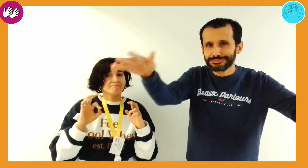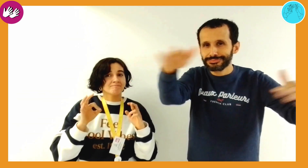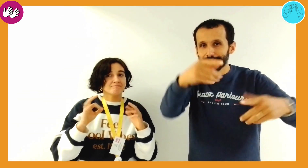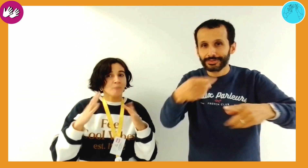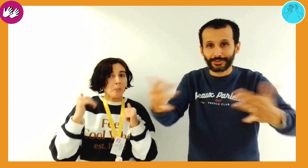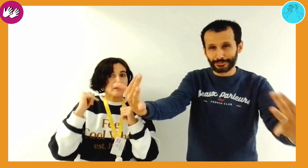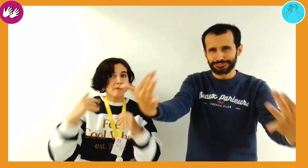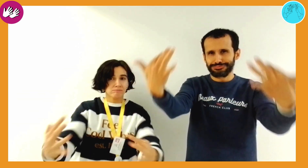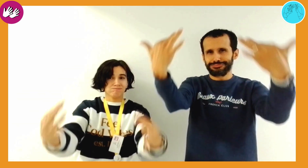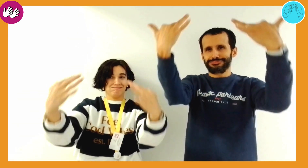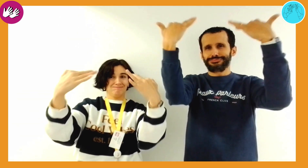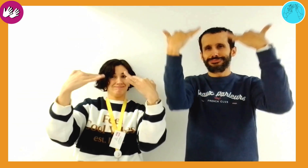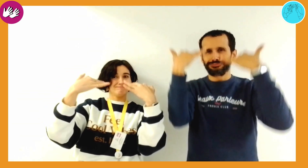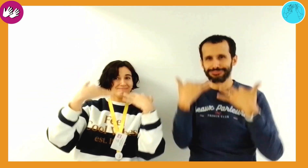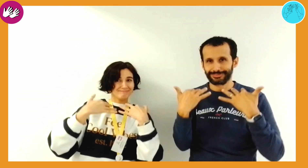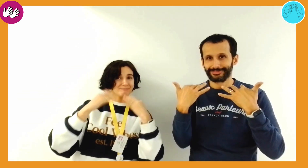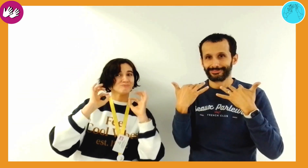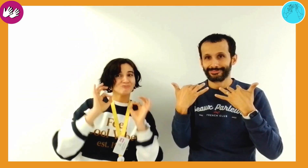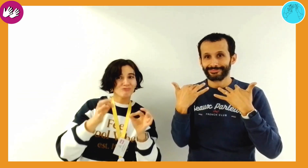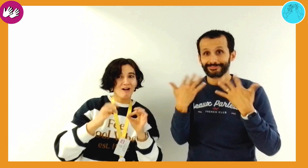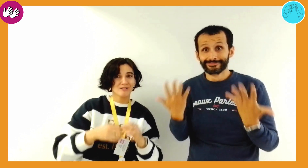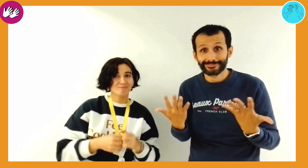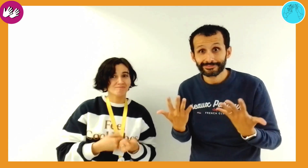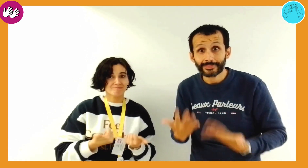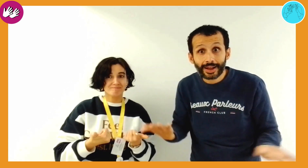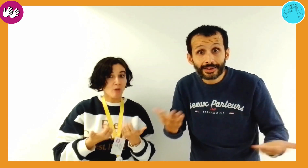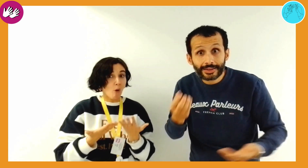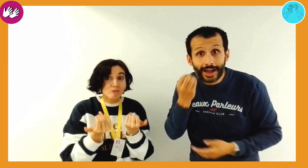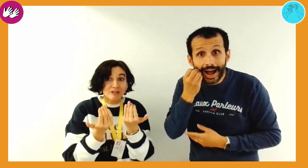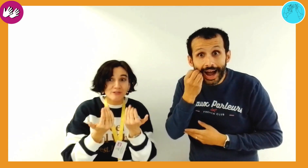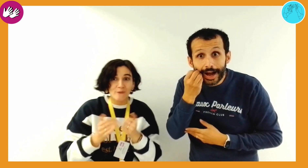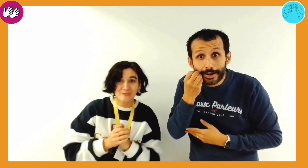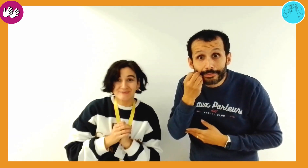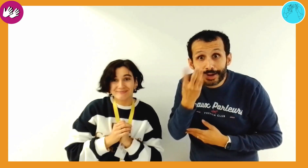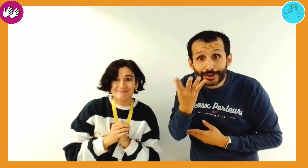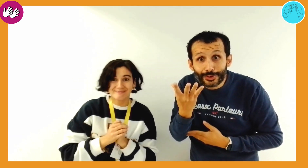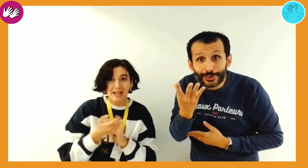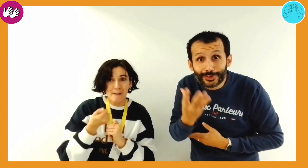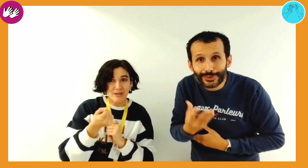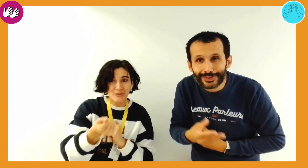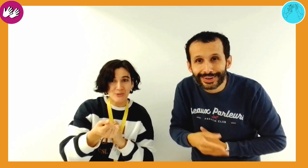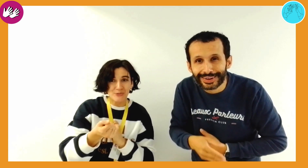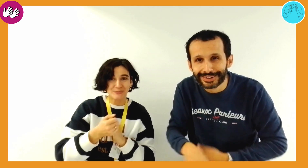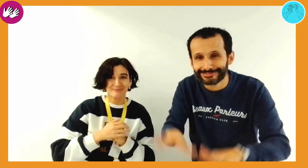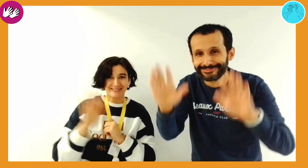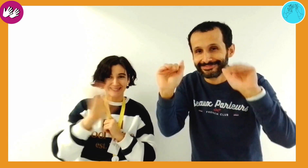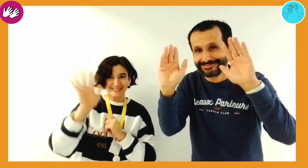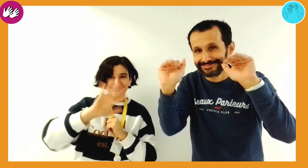et que vous serez nombreux à venir ! Nous vous attendons ! A bientôt !